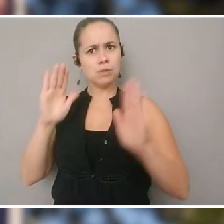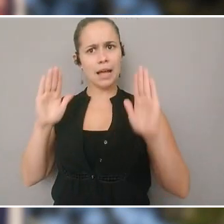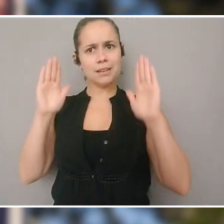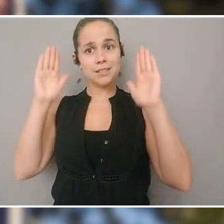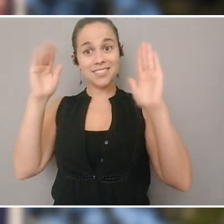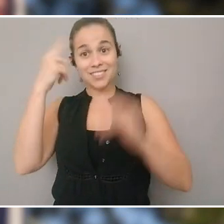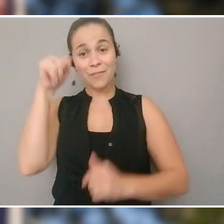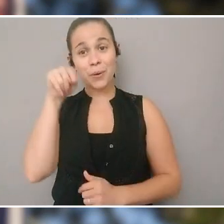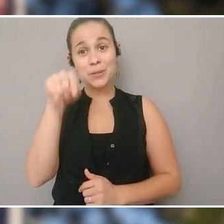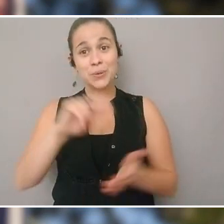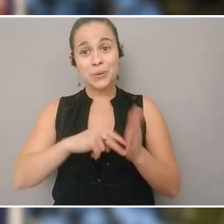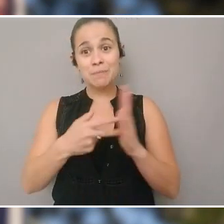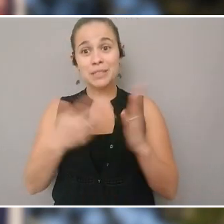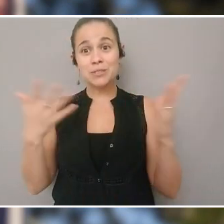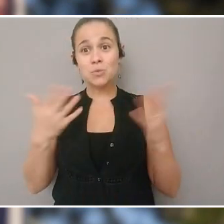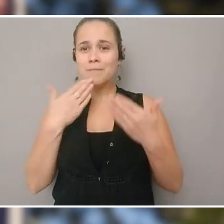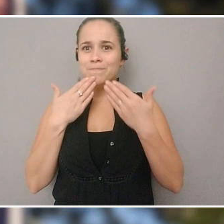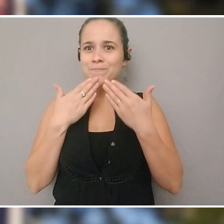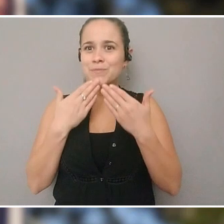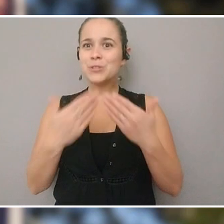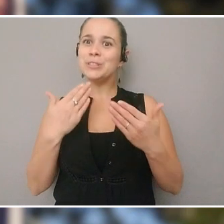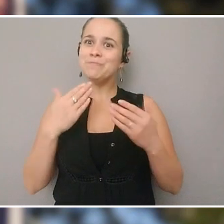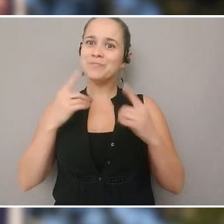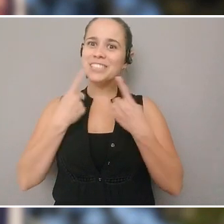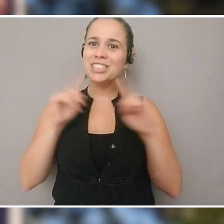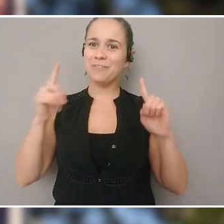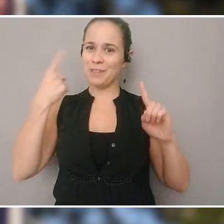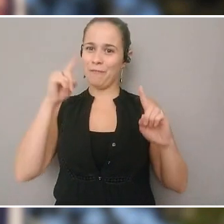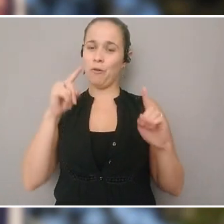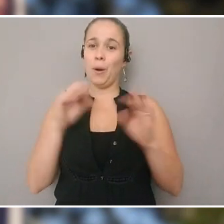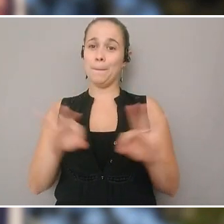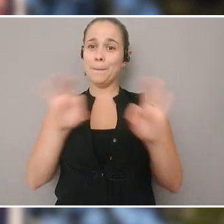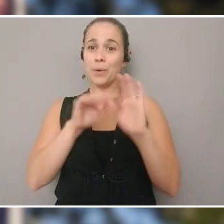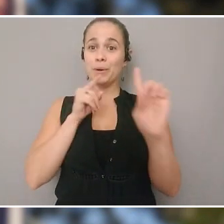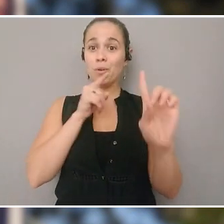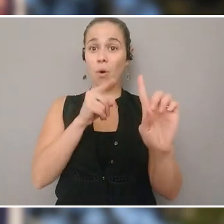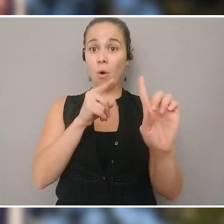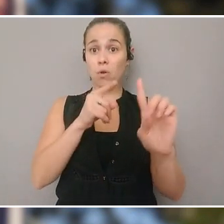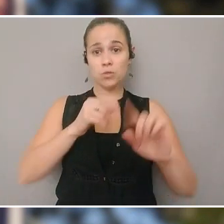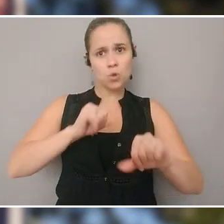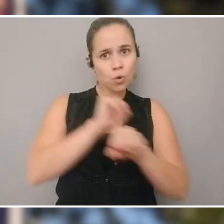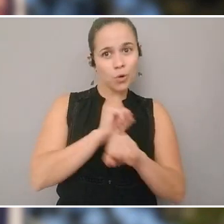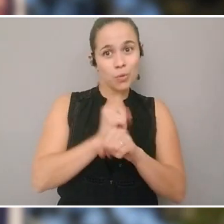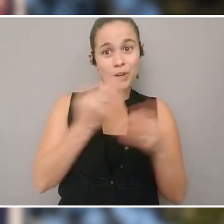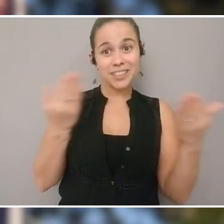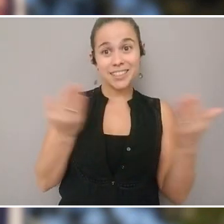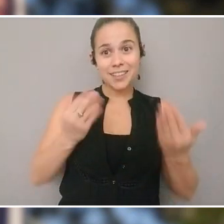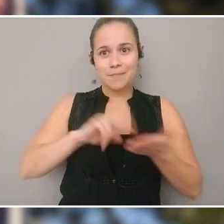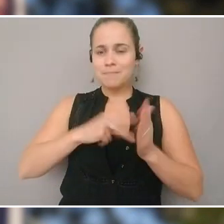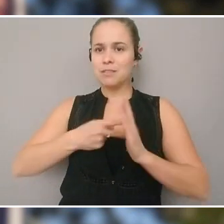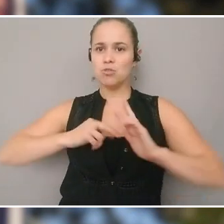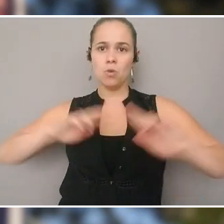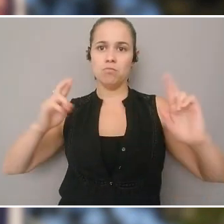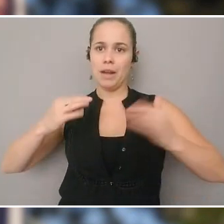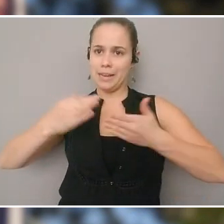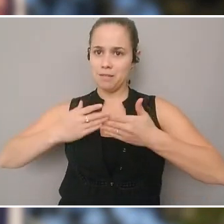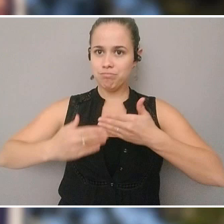el logro de un objetivo importante. Su trabajo aquí les ha preparado para el